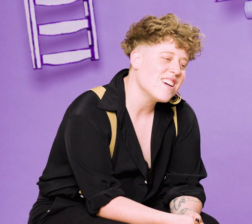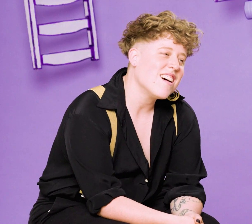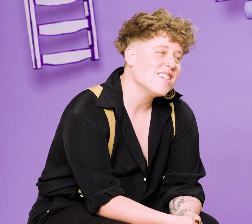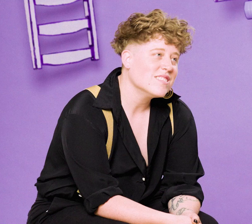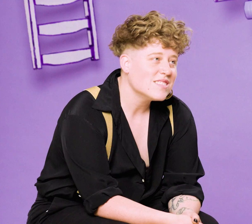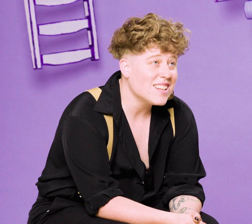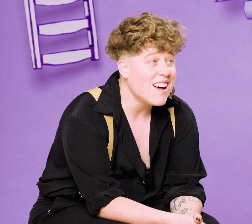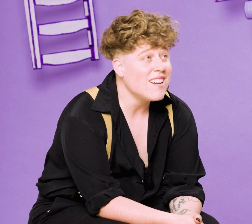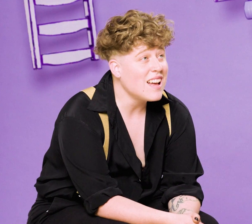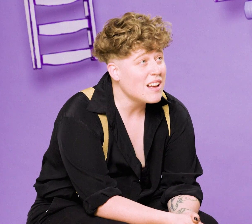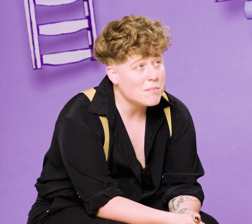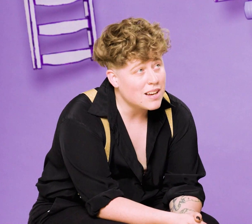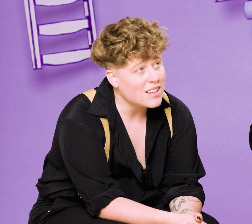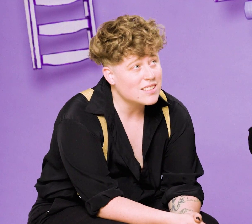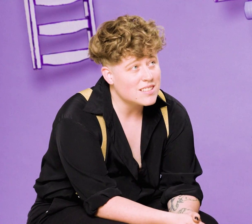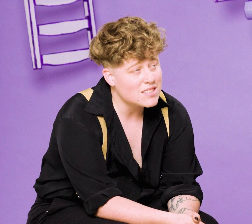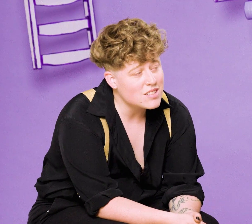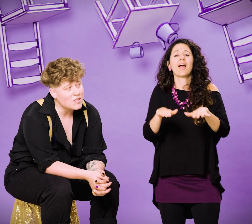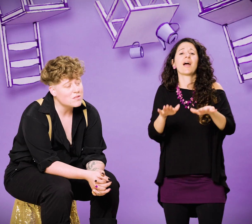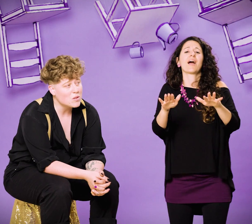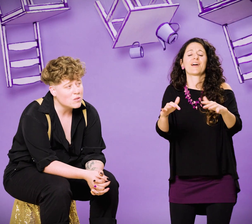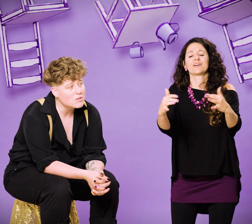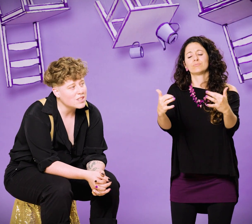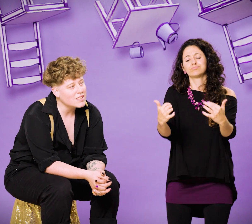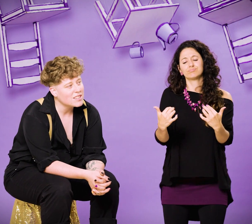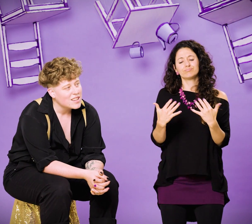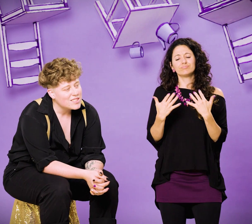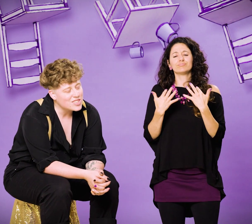J’entends la mer qui s’offre au vent